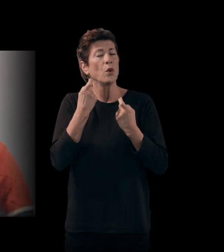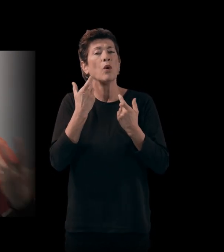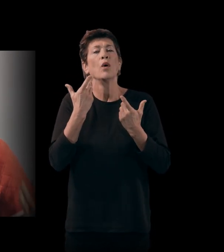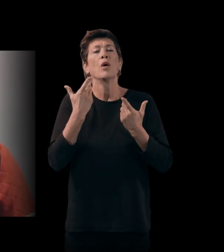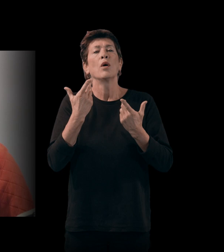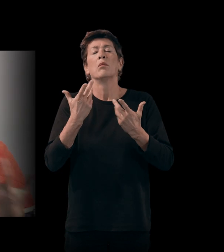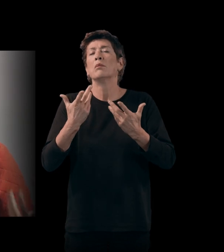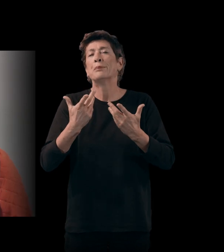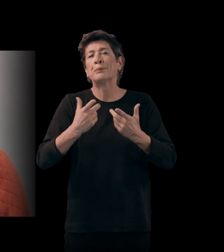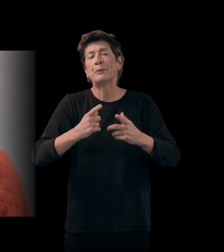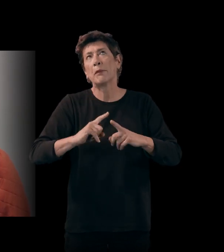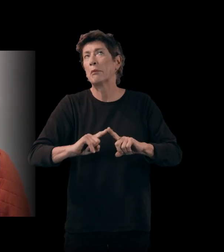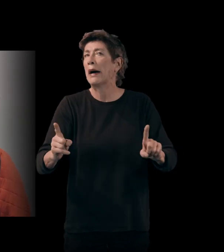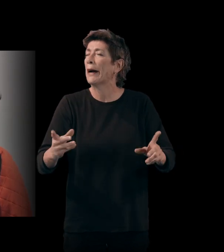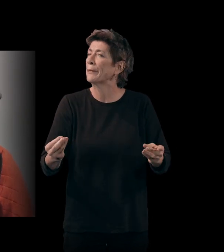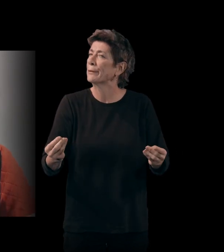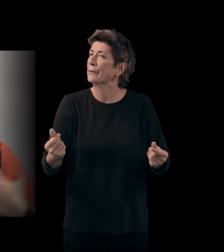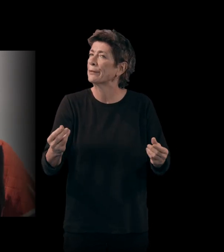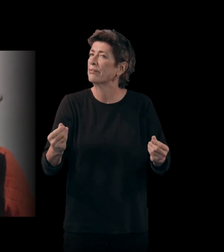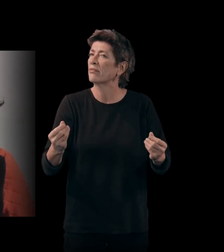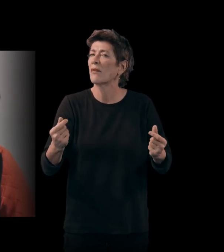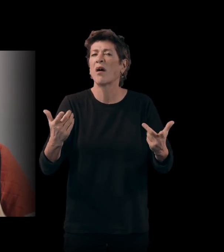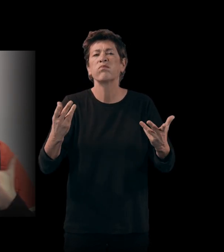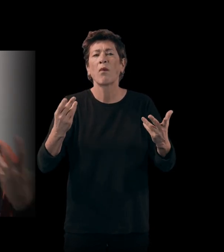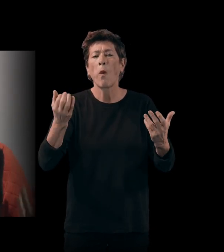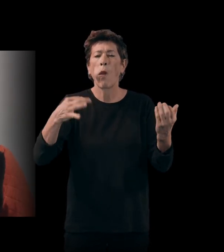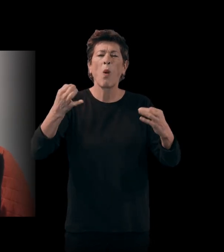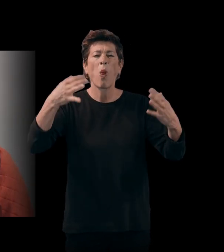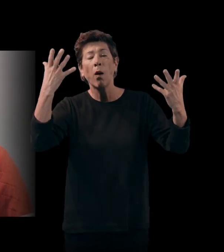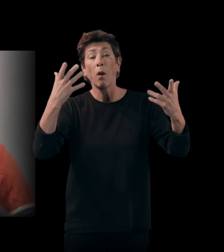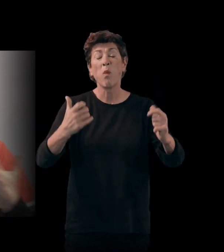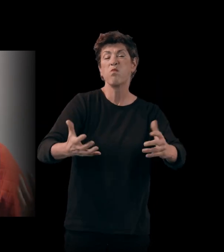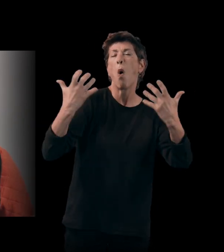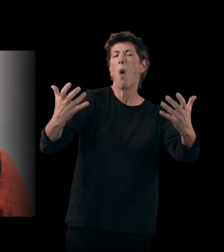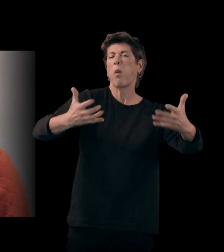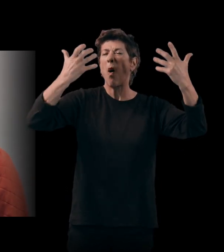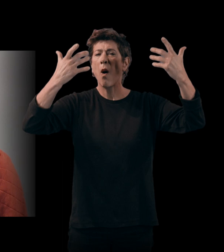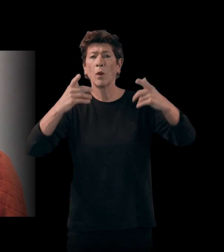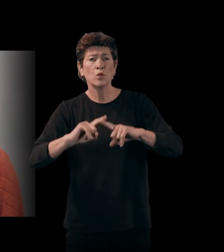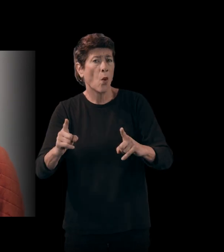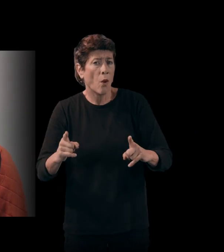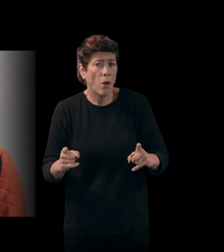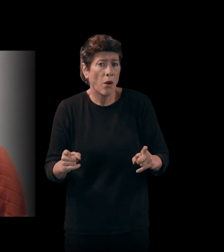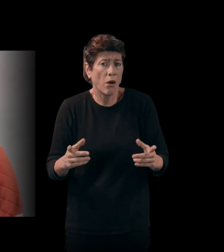de manipuler, de sensationnaliser, parce qu'on n'est pas à cet endroit-là,